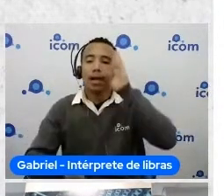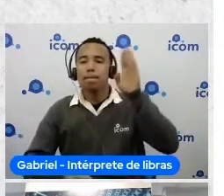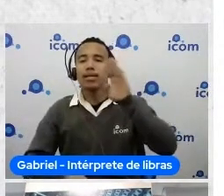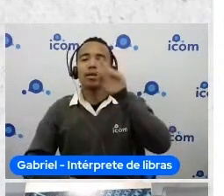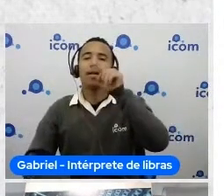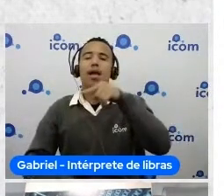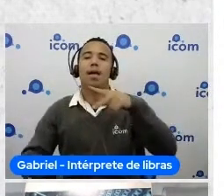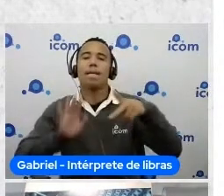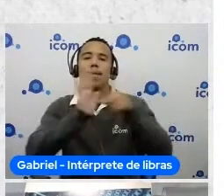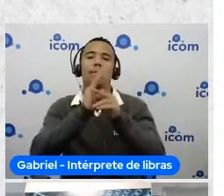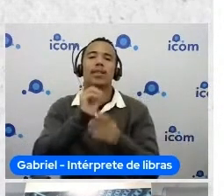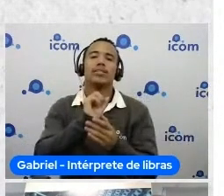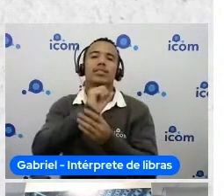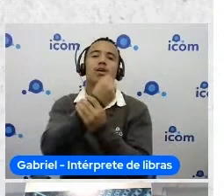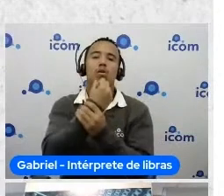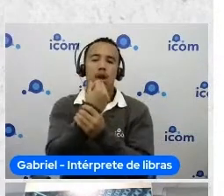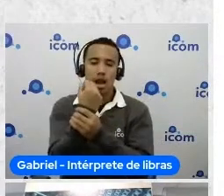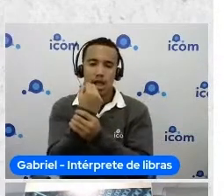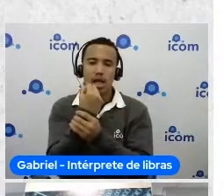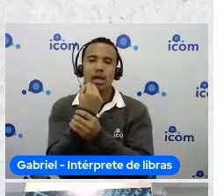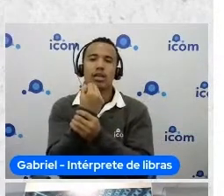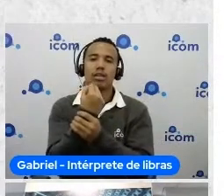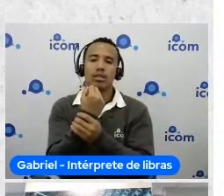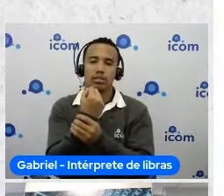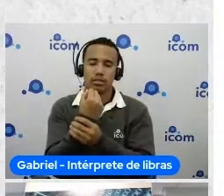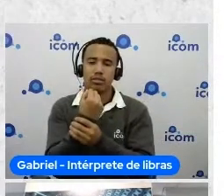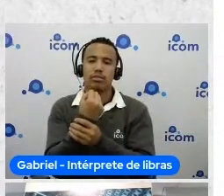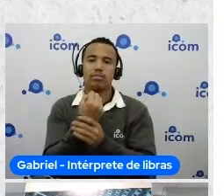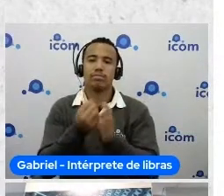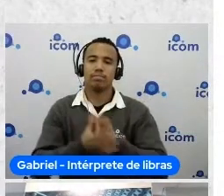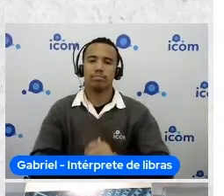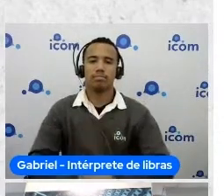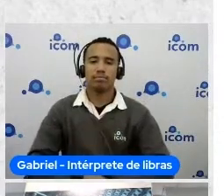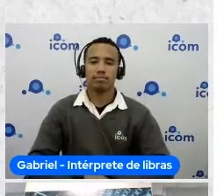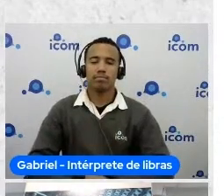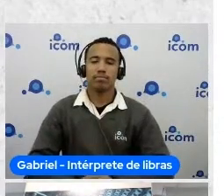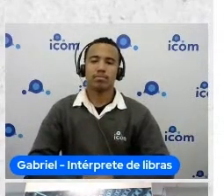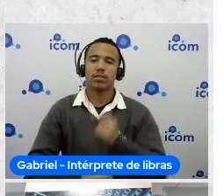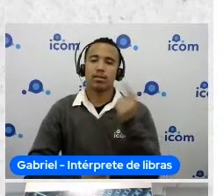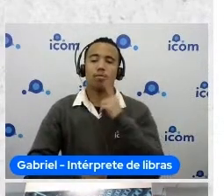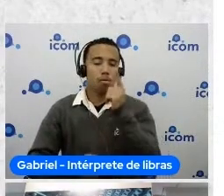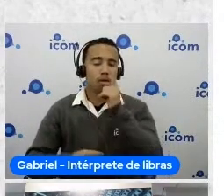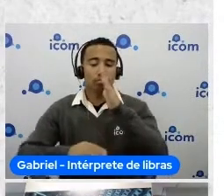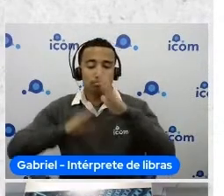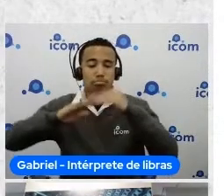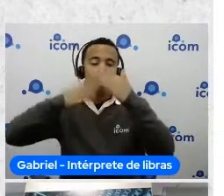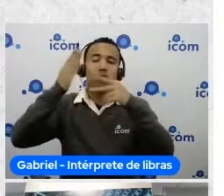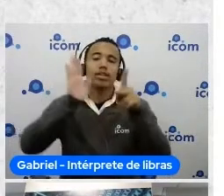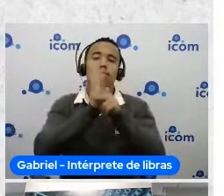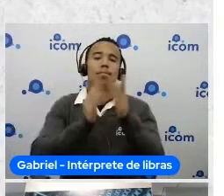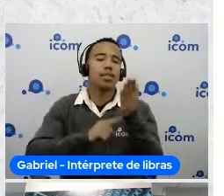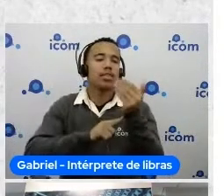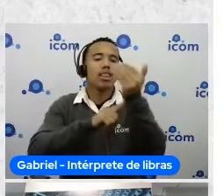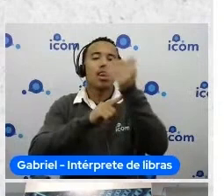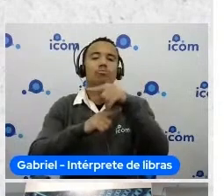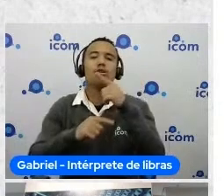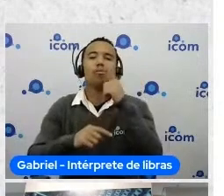da Segurança de seus colaboradores, e com o avanço da tecnologia, podemos proporcionar meios